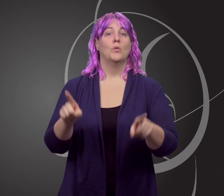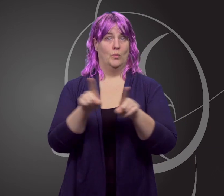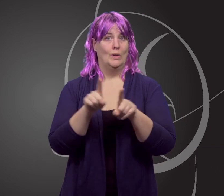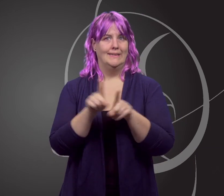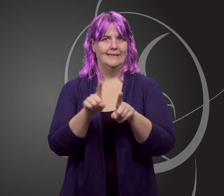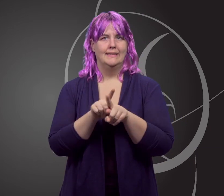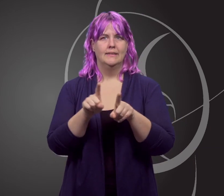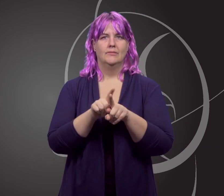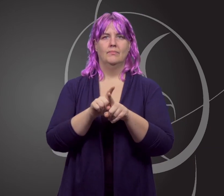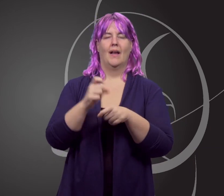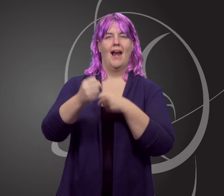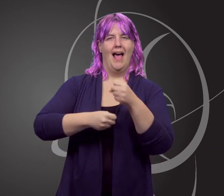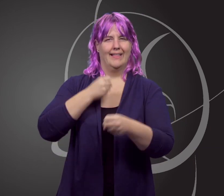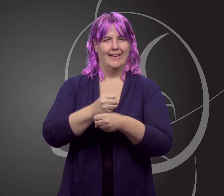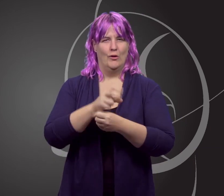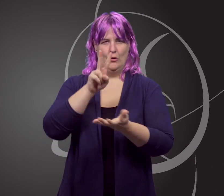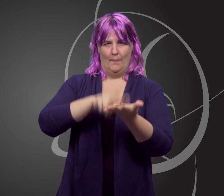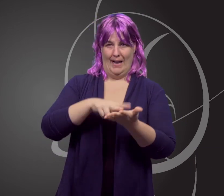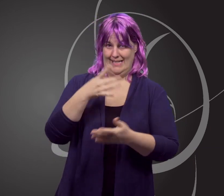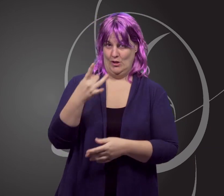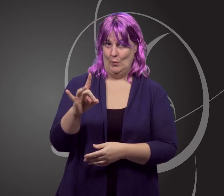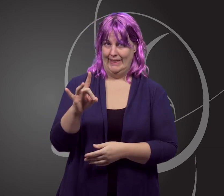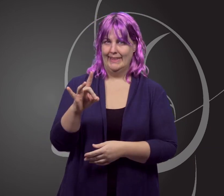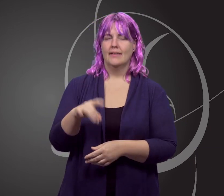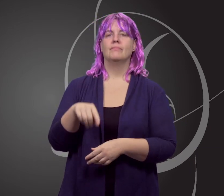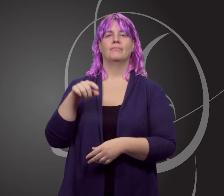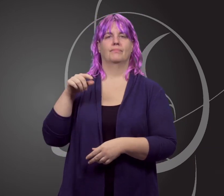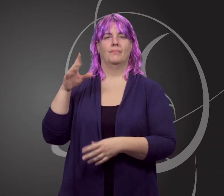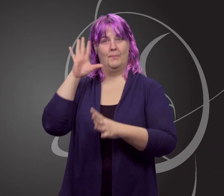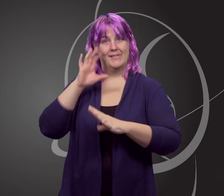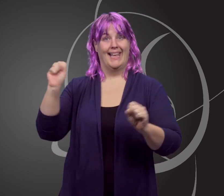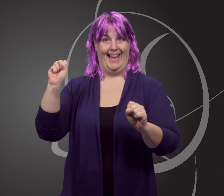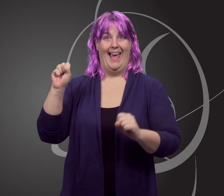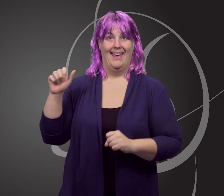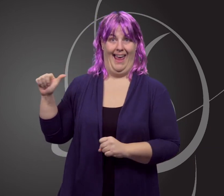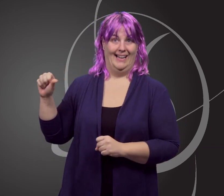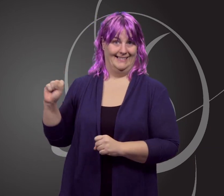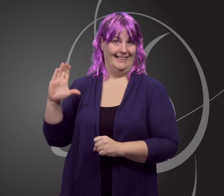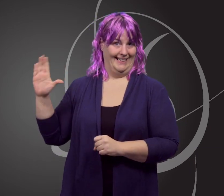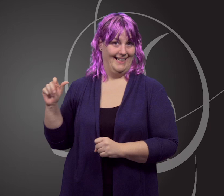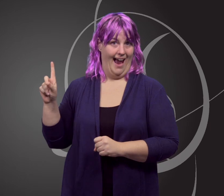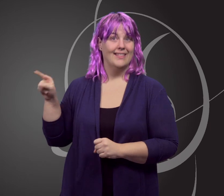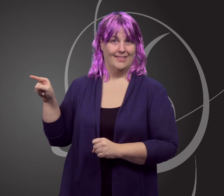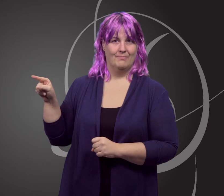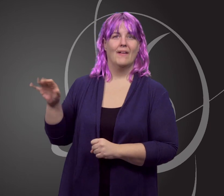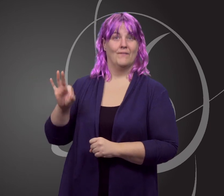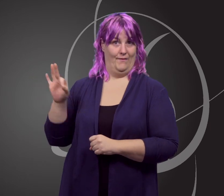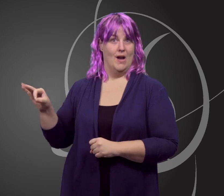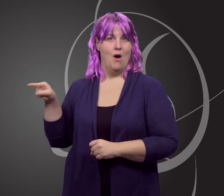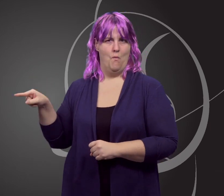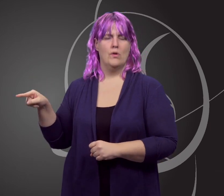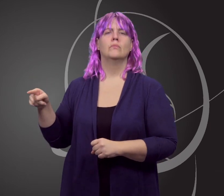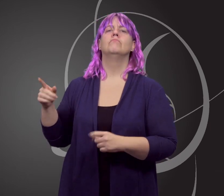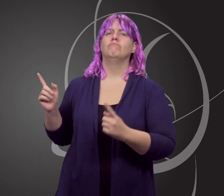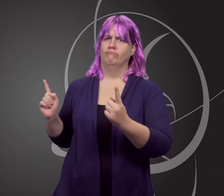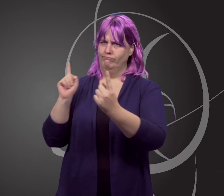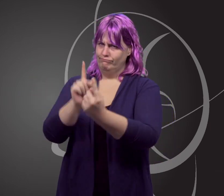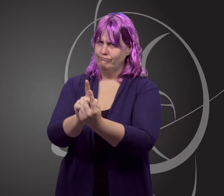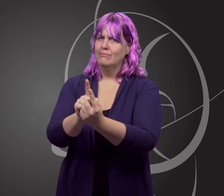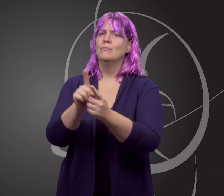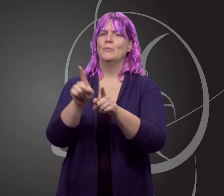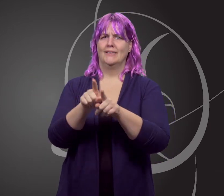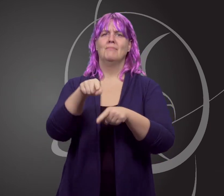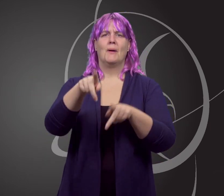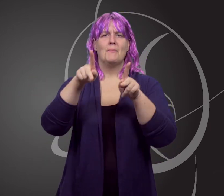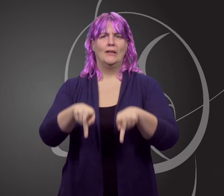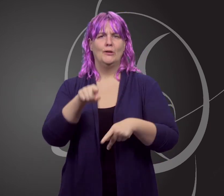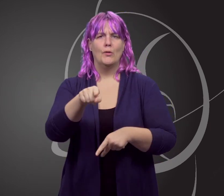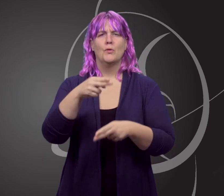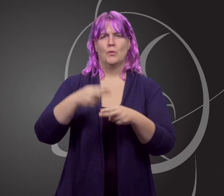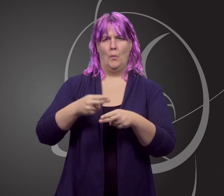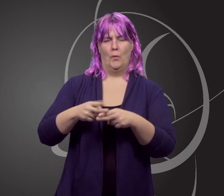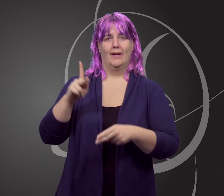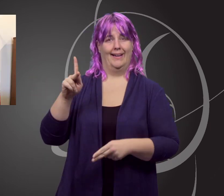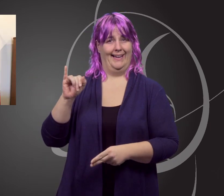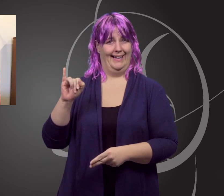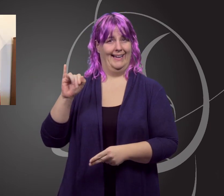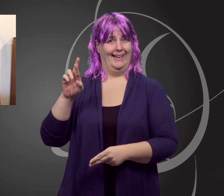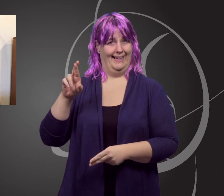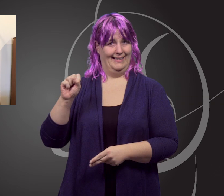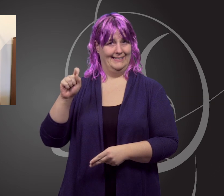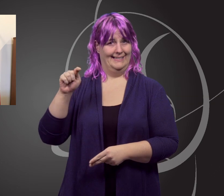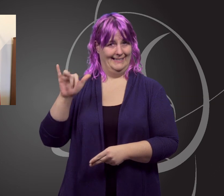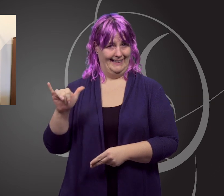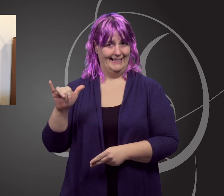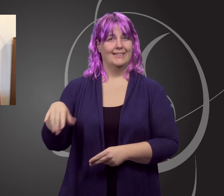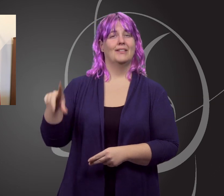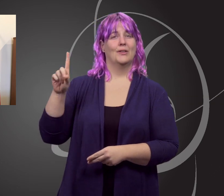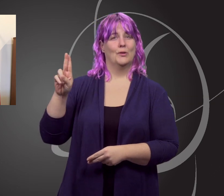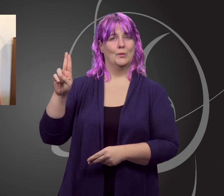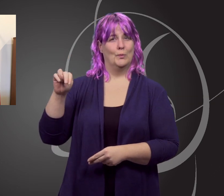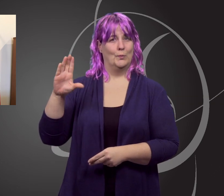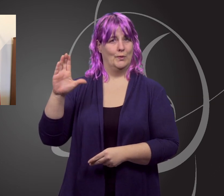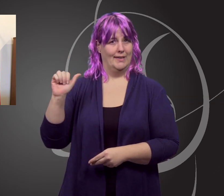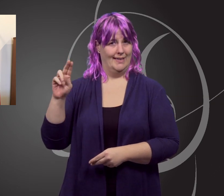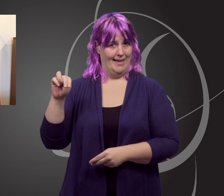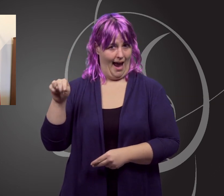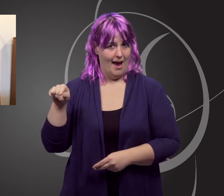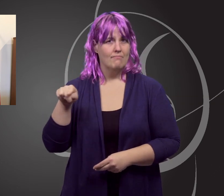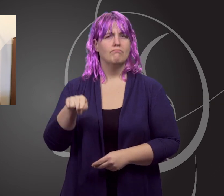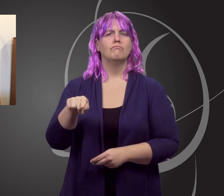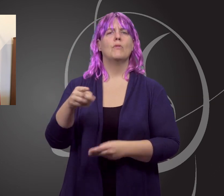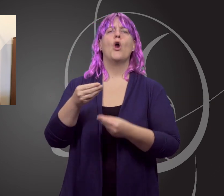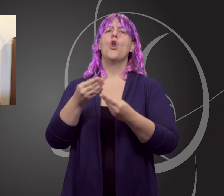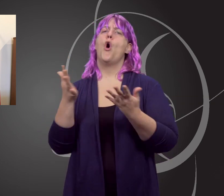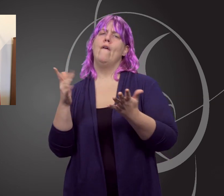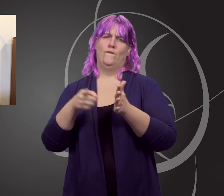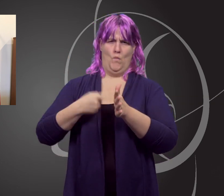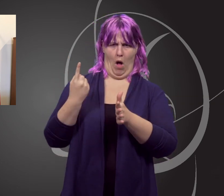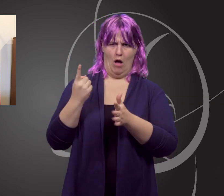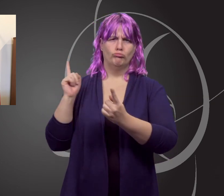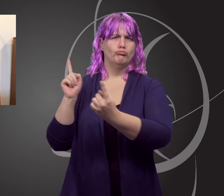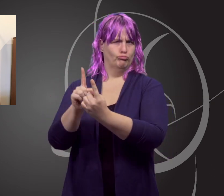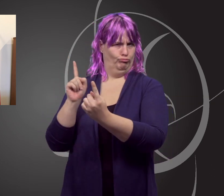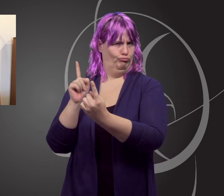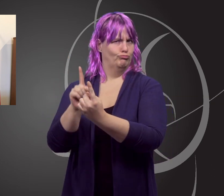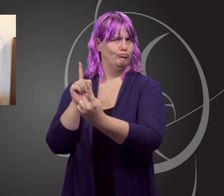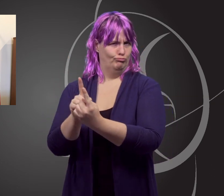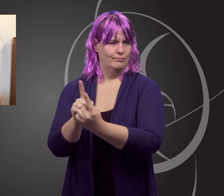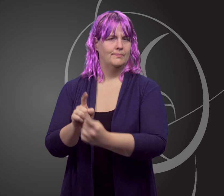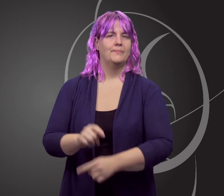en 2018, il a rencontré Kirsty Duncan quelques fois.